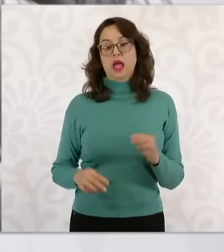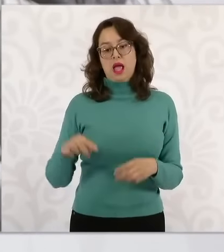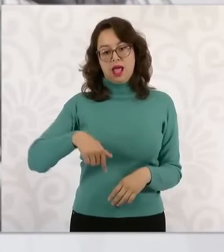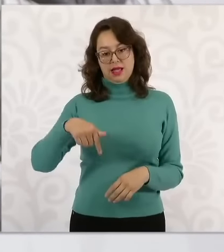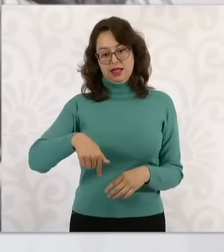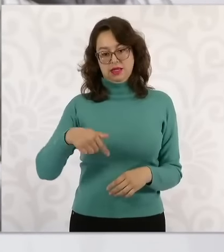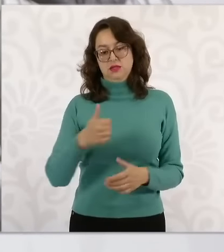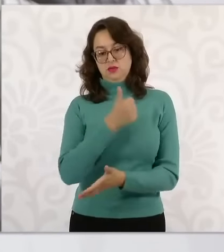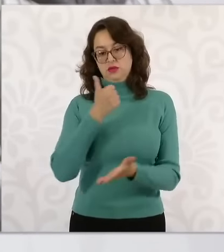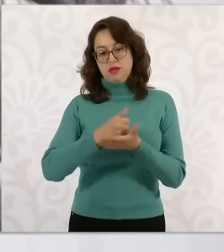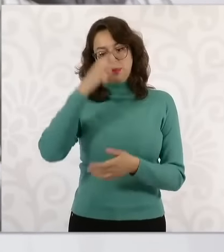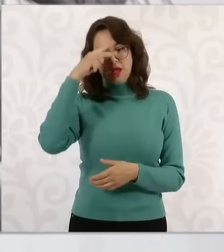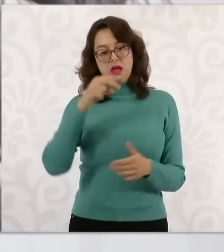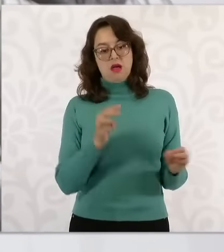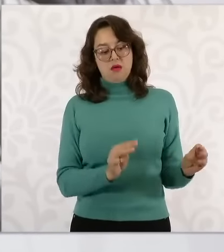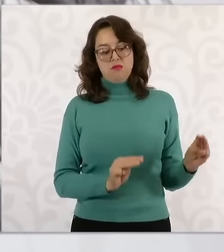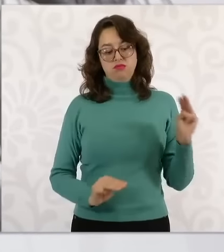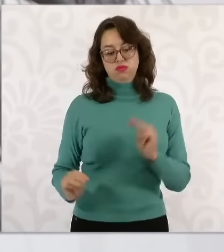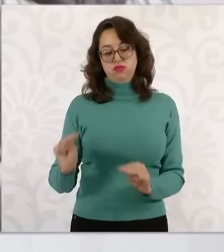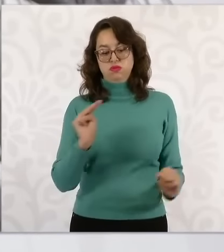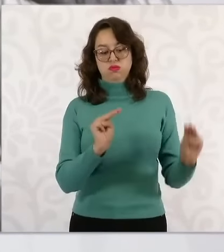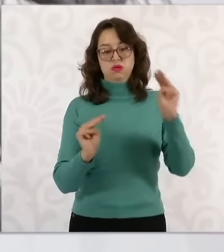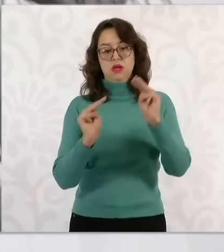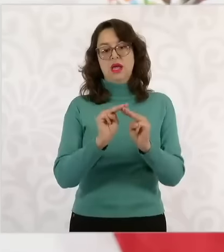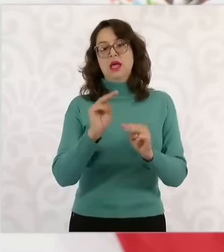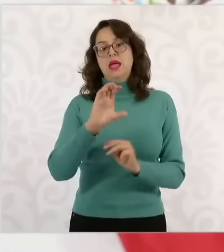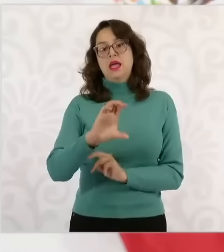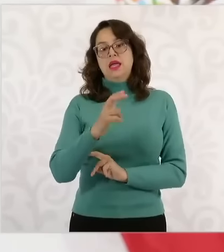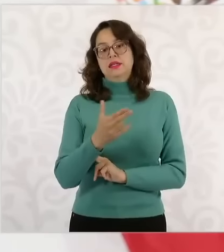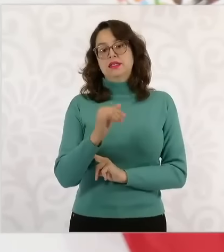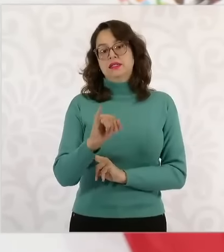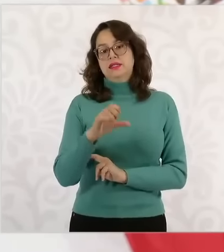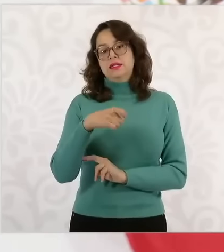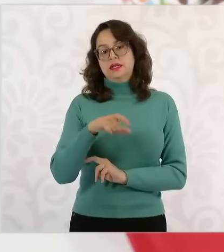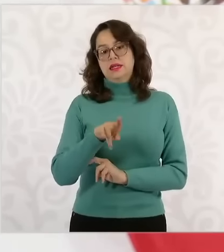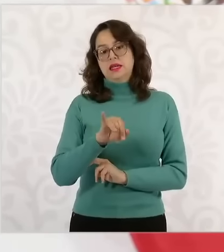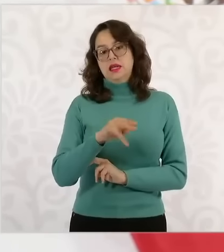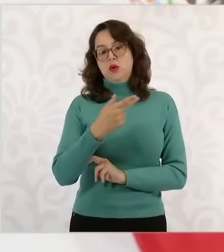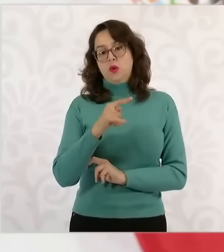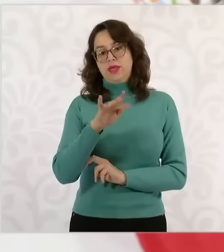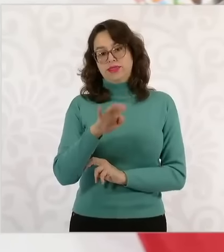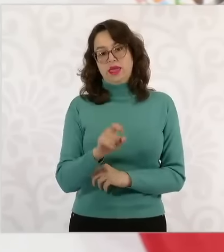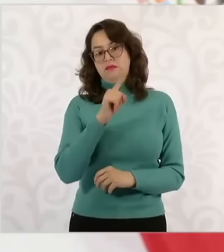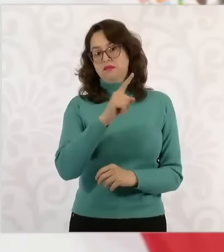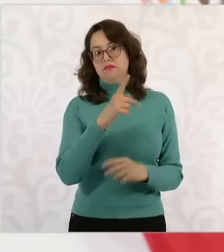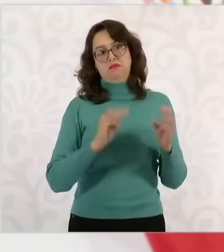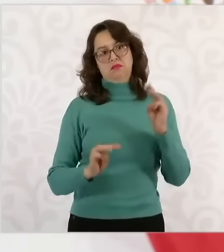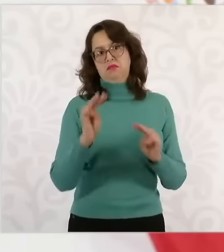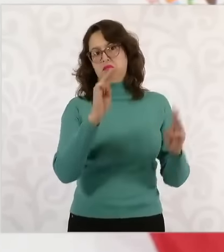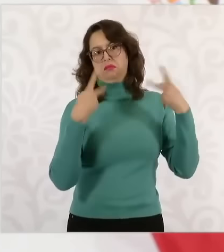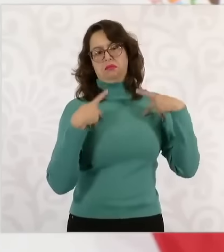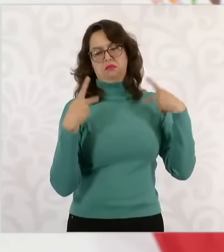gobierno, estamos por inaugurar una reubicación que se hizo muy importante, eh, precisamente de